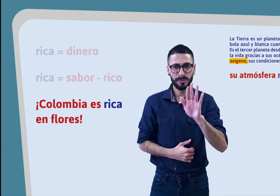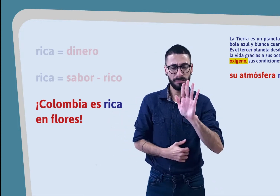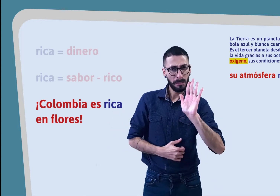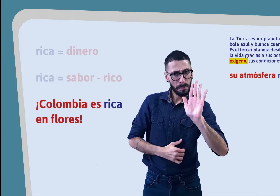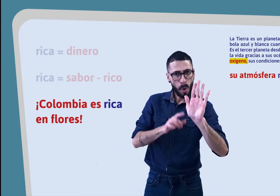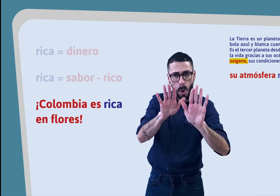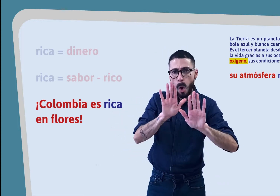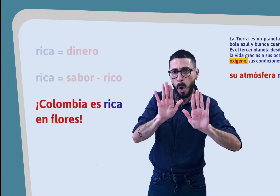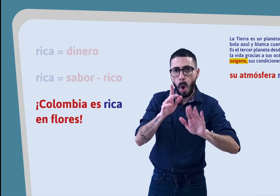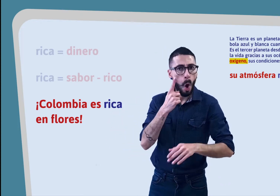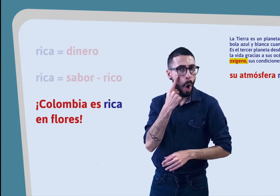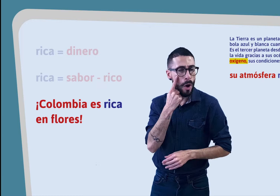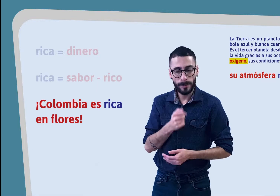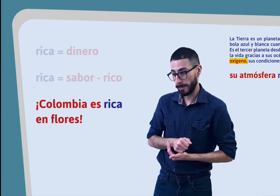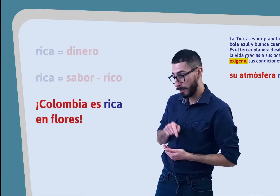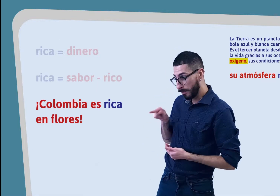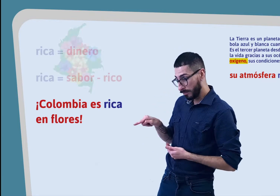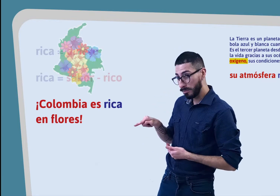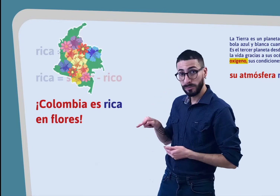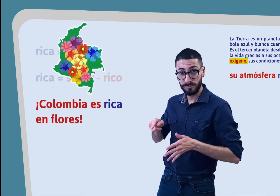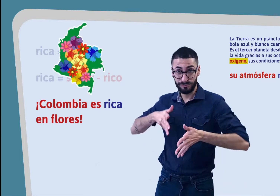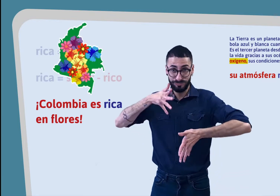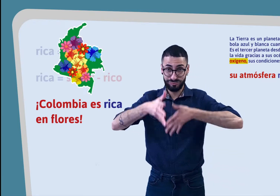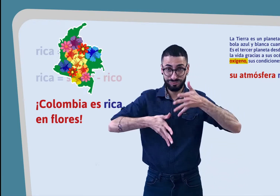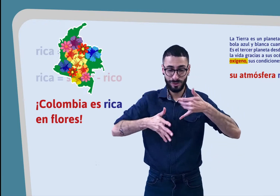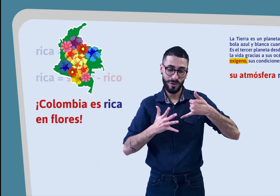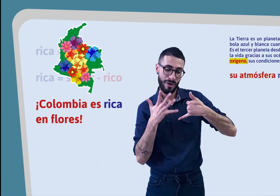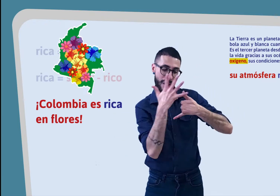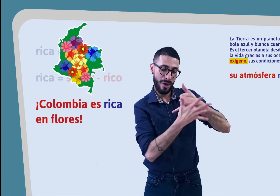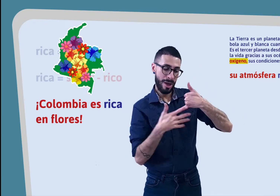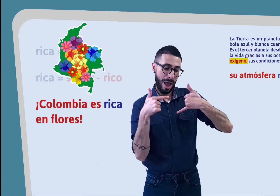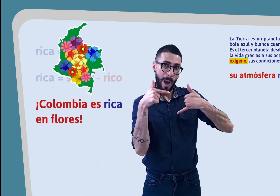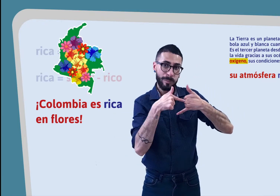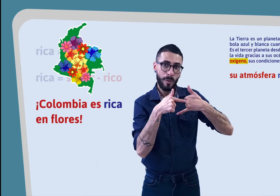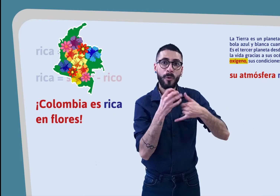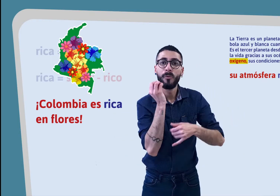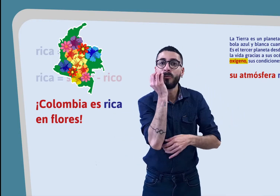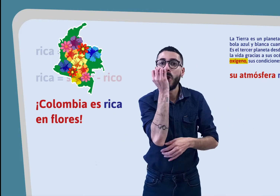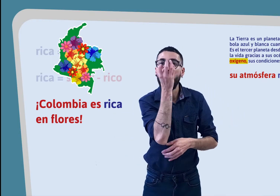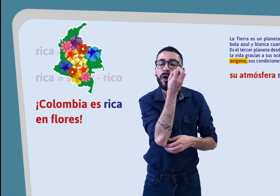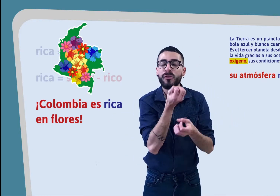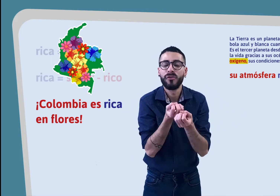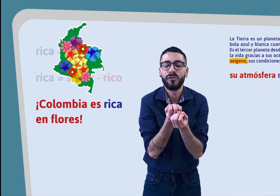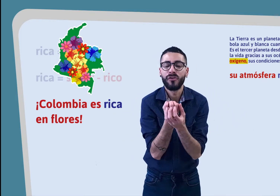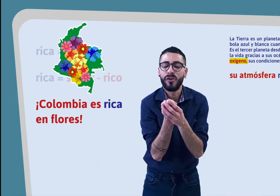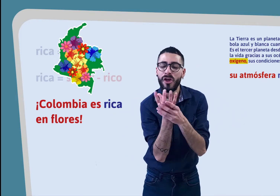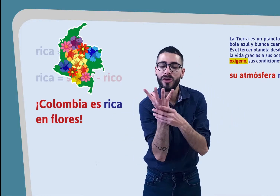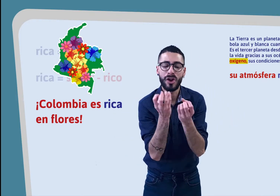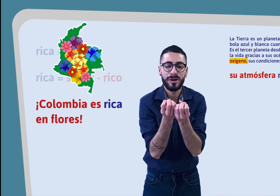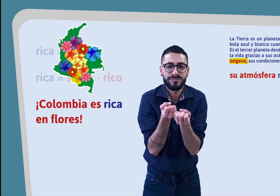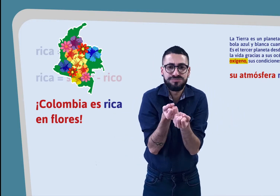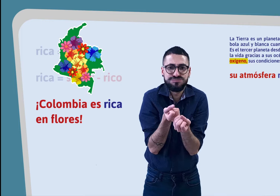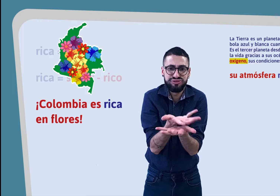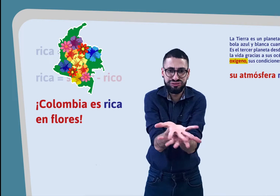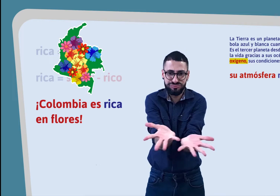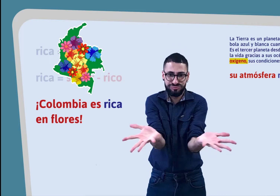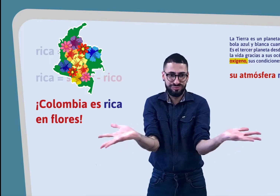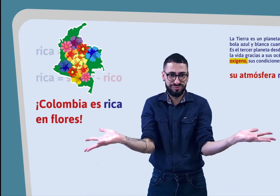Pero ojo, para esta frase, la forma de señar es: En Colombia, hay una gran diversidad de flores.